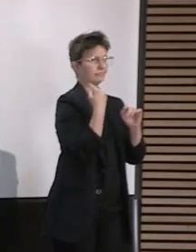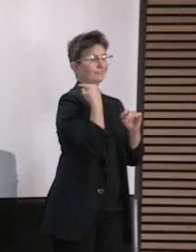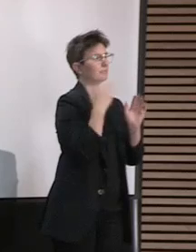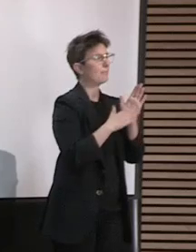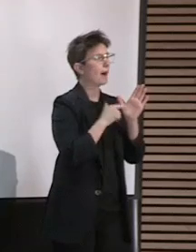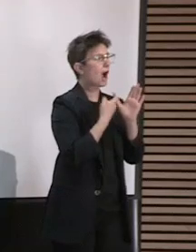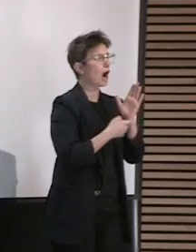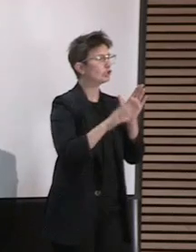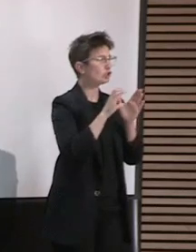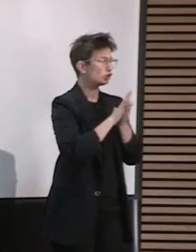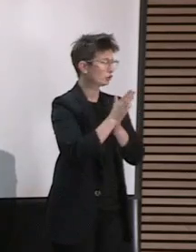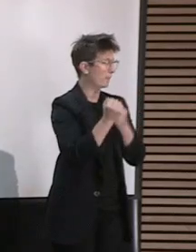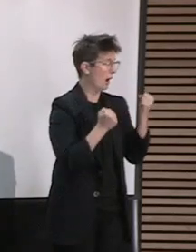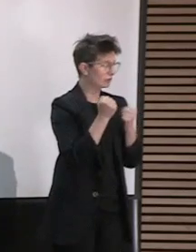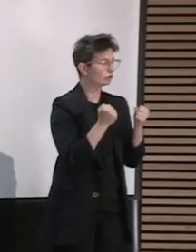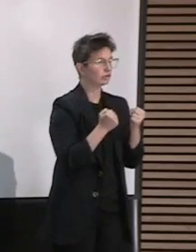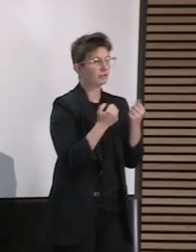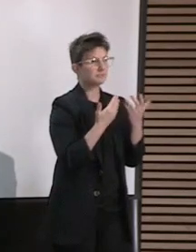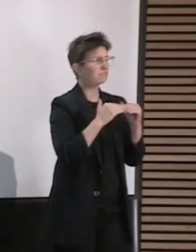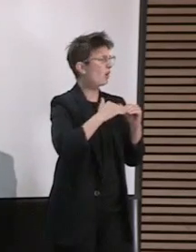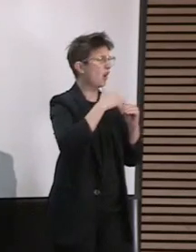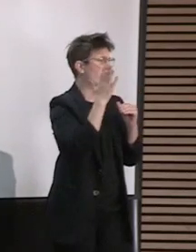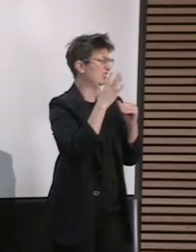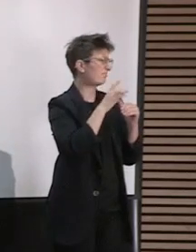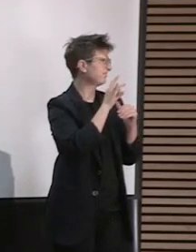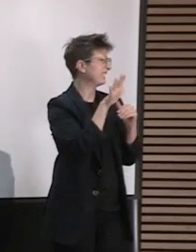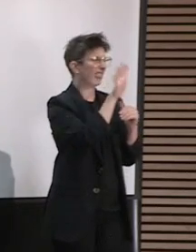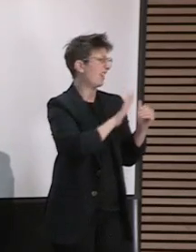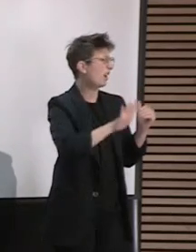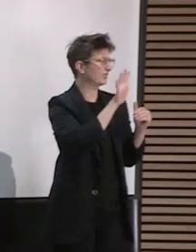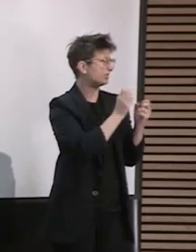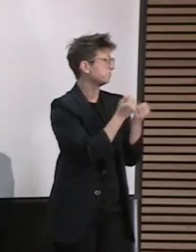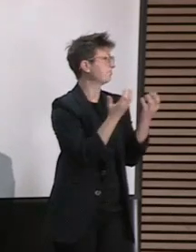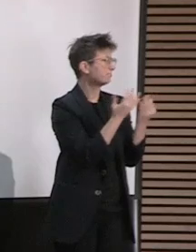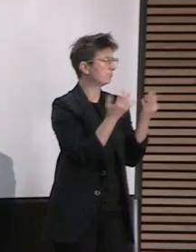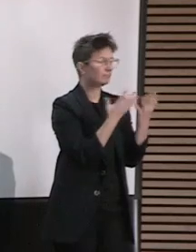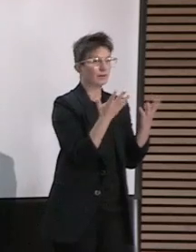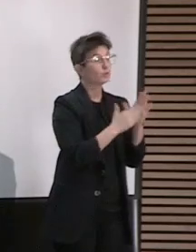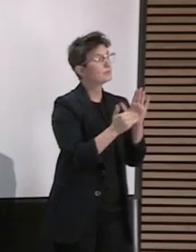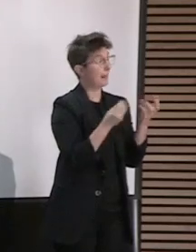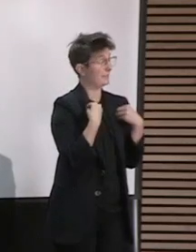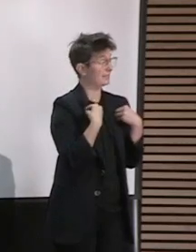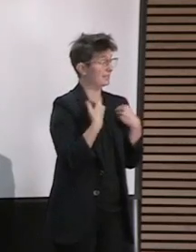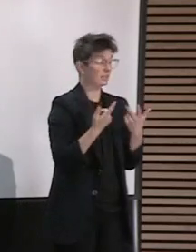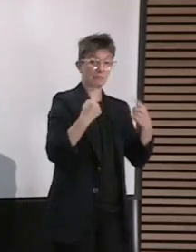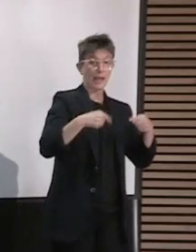hiahia noa ahau ki te whakaputa korero mo te taha o nga moni taake. Mai i te wa i panuitia ai te moni taake i te marama o